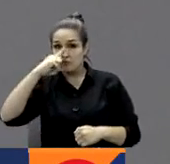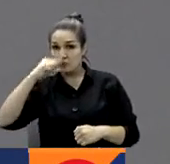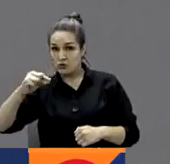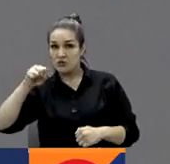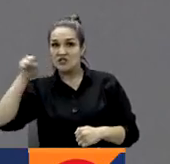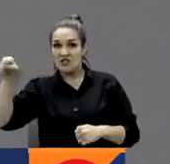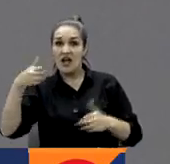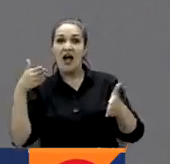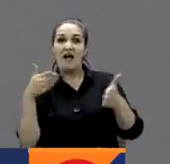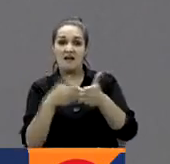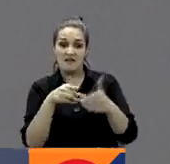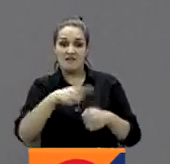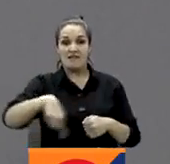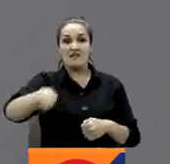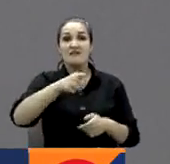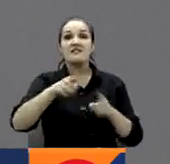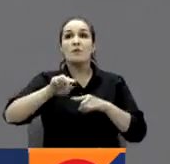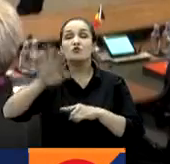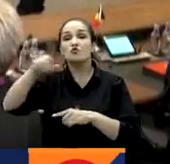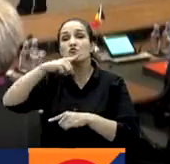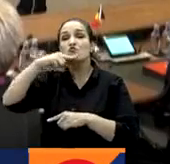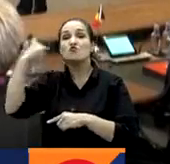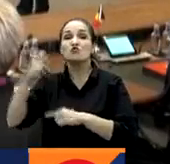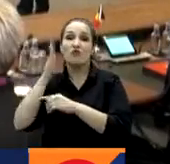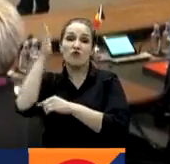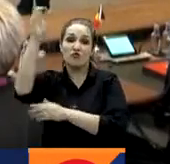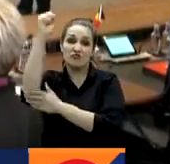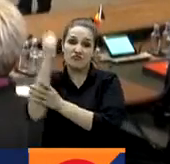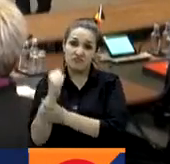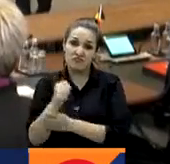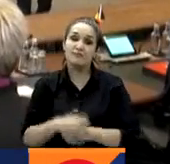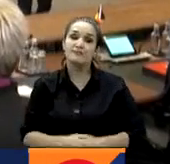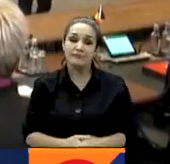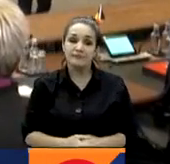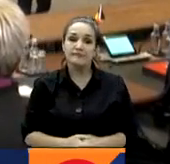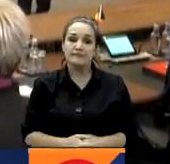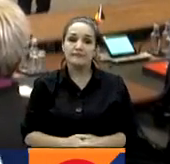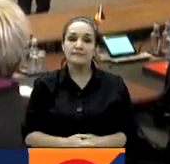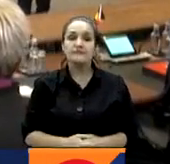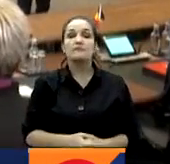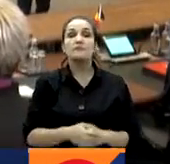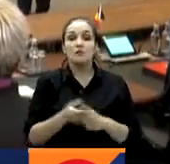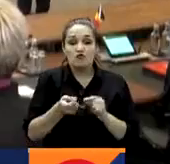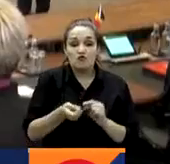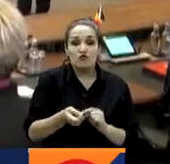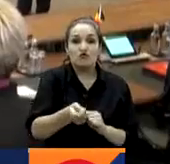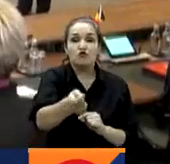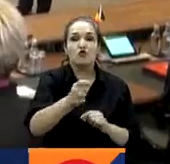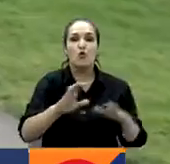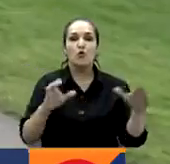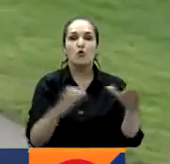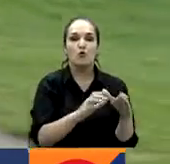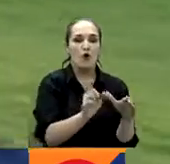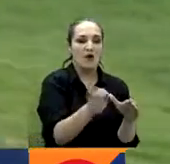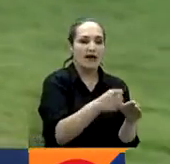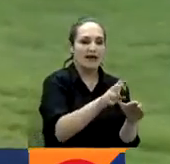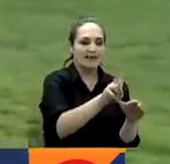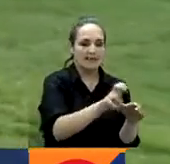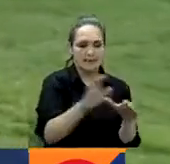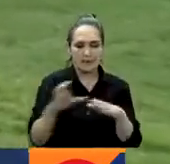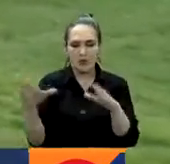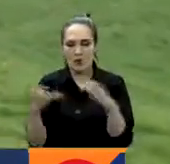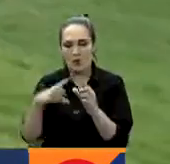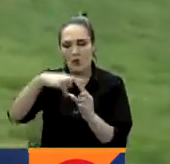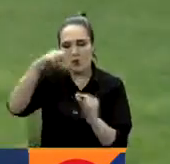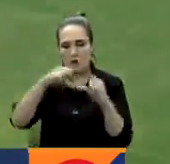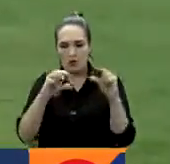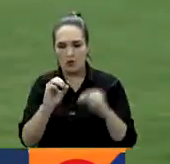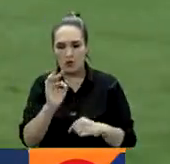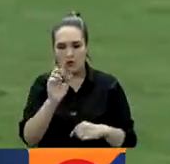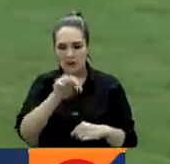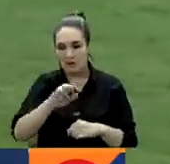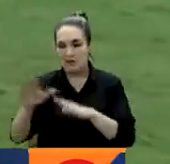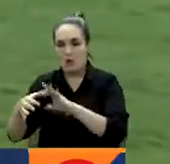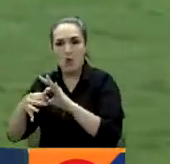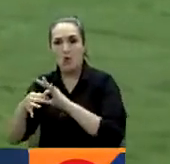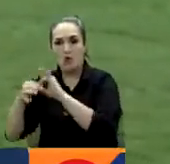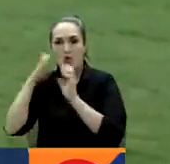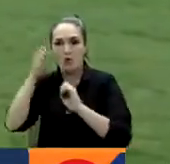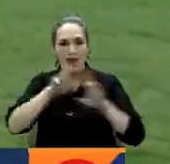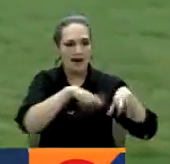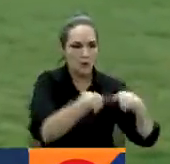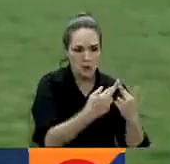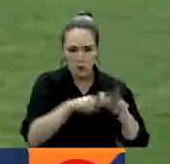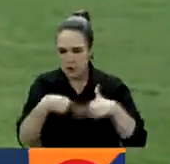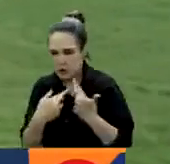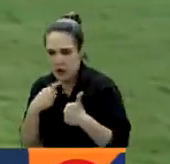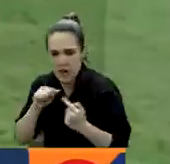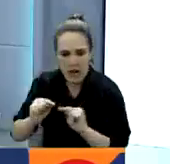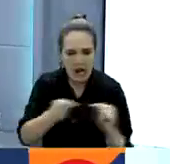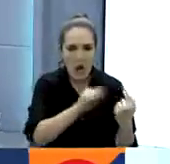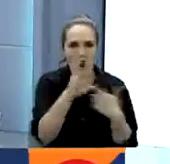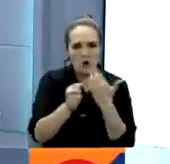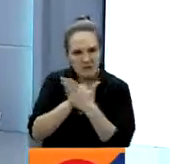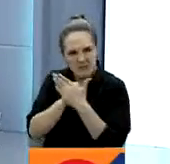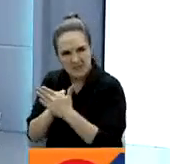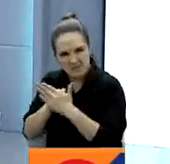DE LA DISUASIóN DIPLOMáTICA